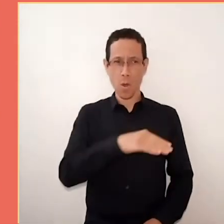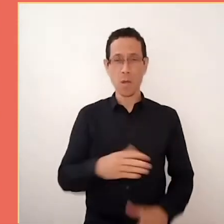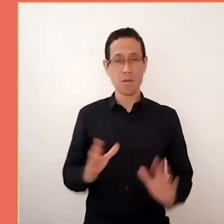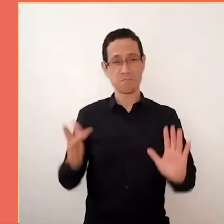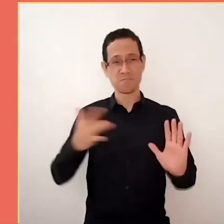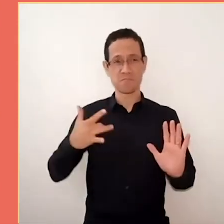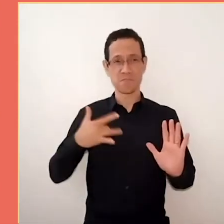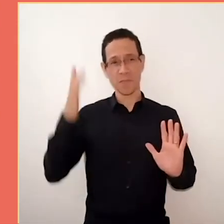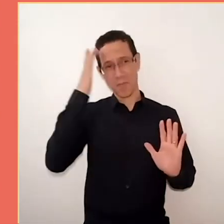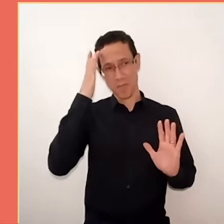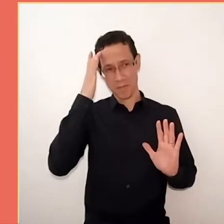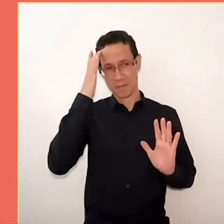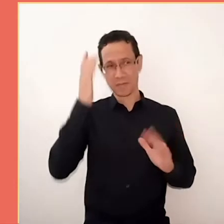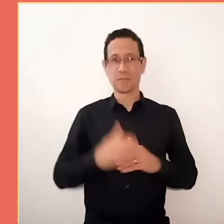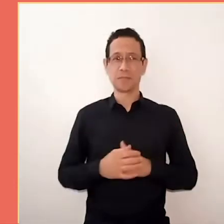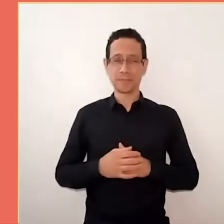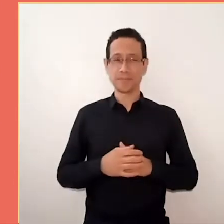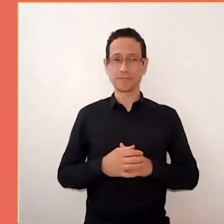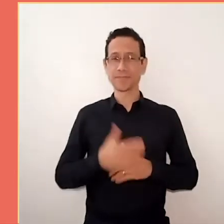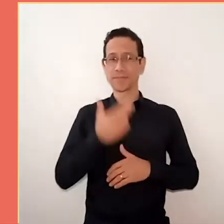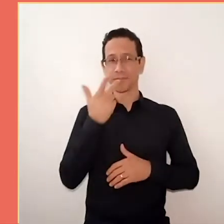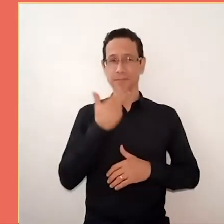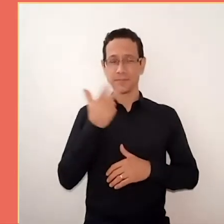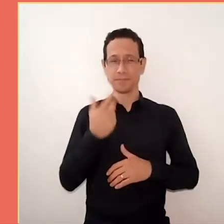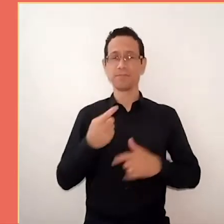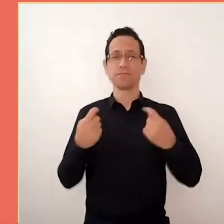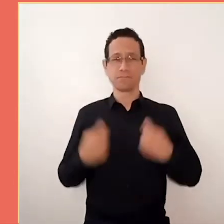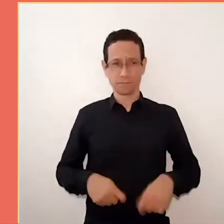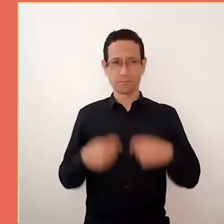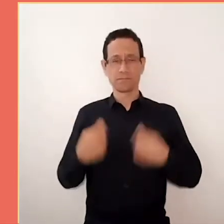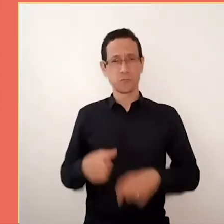Mas quando a gente diz: é preciso uma educação transformadora.